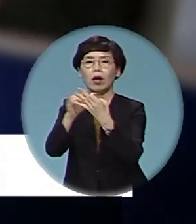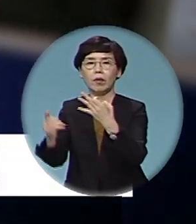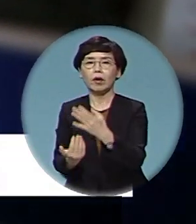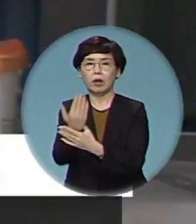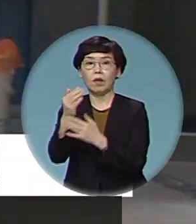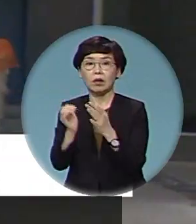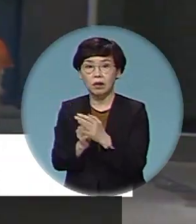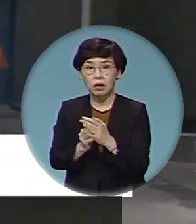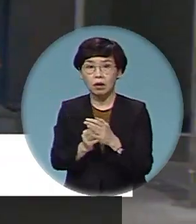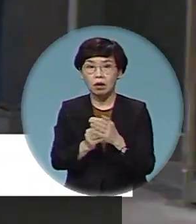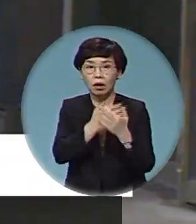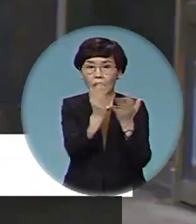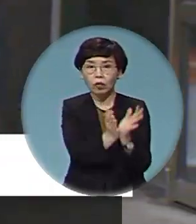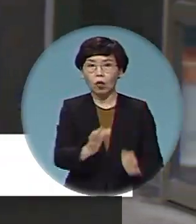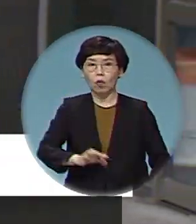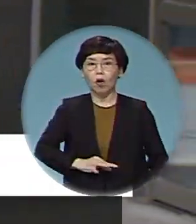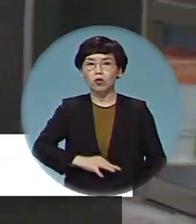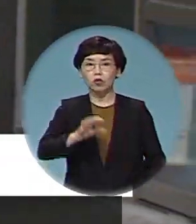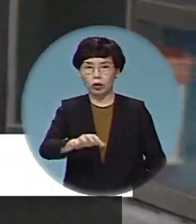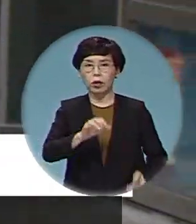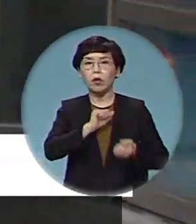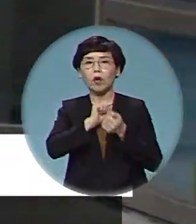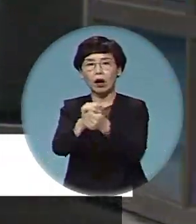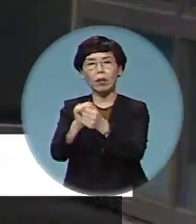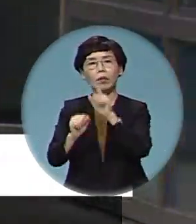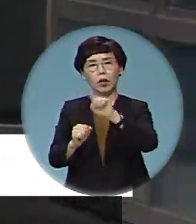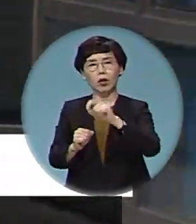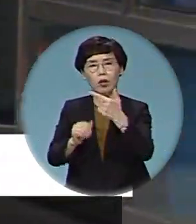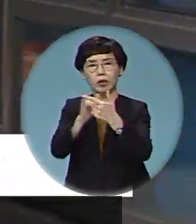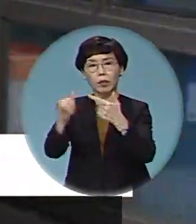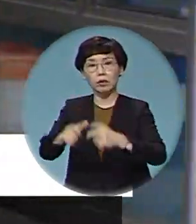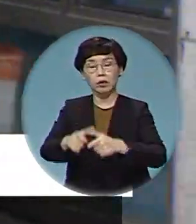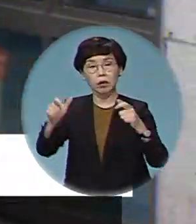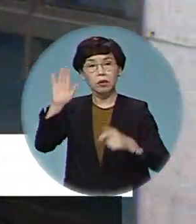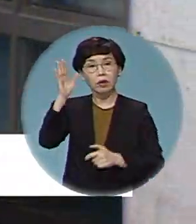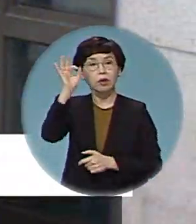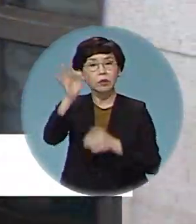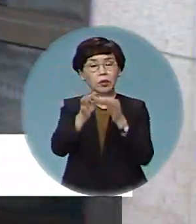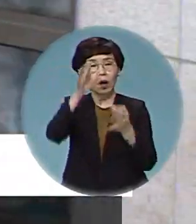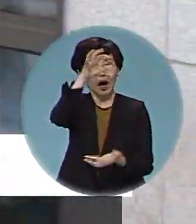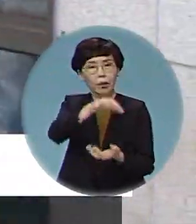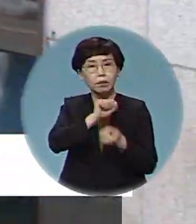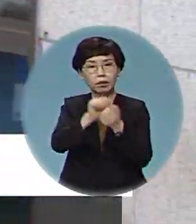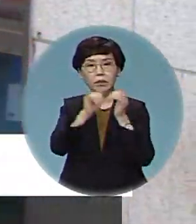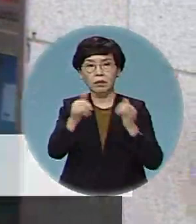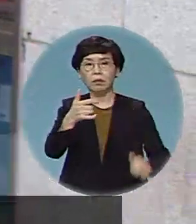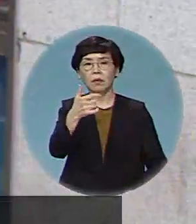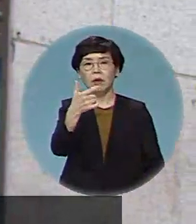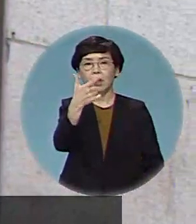추가로 확진됐습니다. 강원도 원주에서도 지역 감염이 16명 더 늘어 최근 열흘간 누적 확진자가 65명까지 늘었습니다.